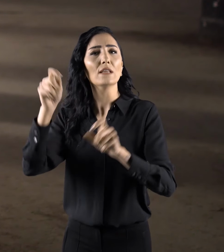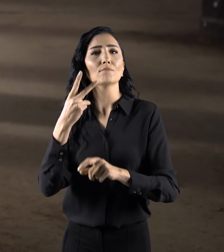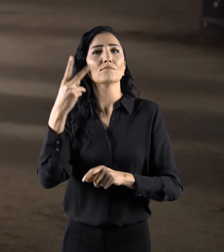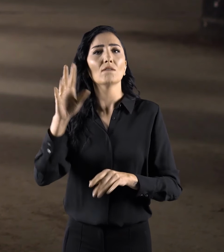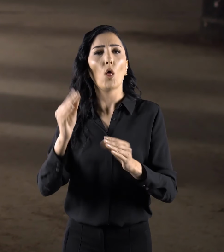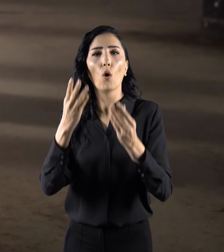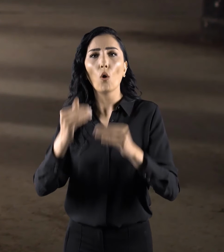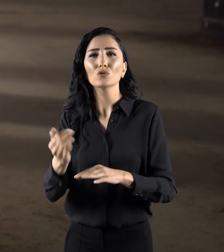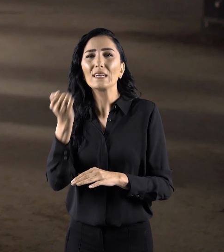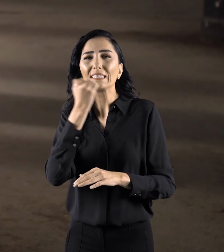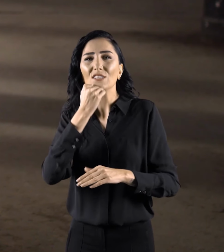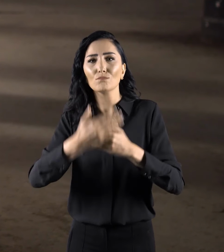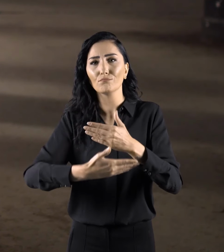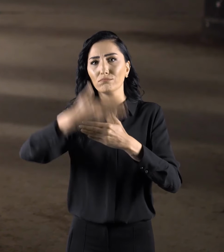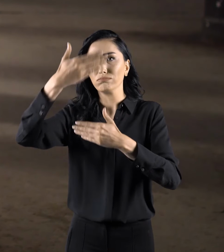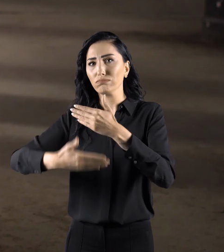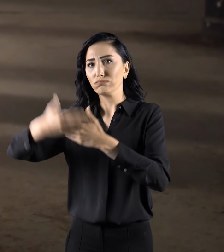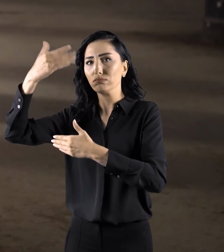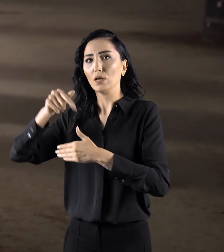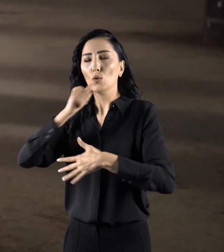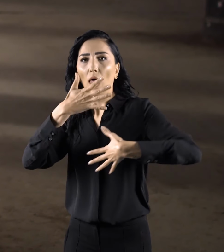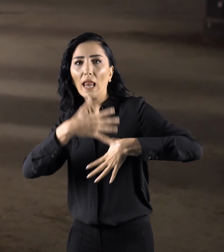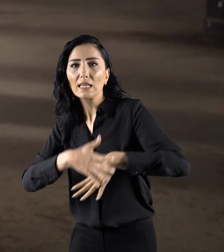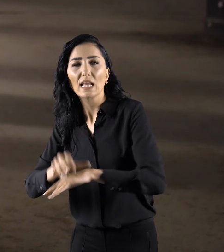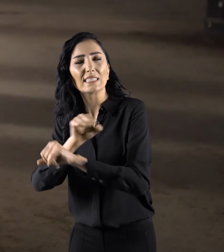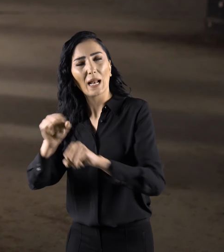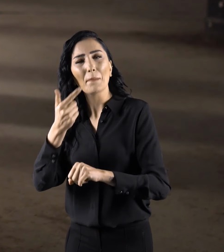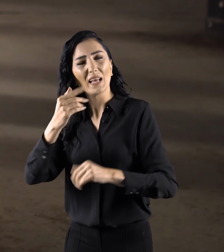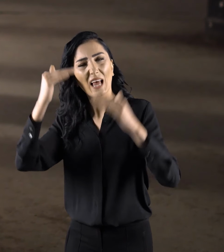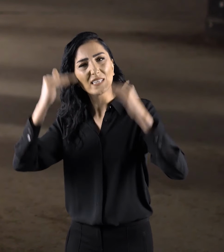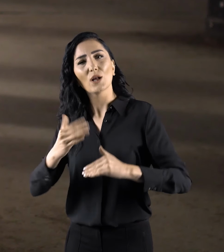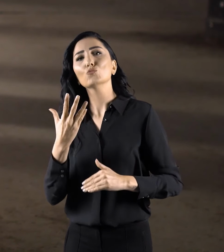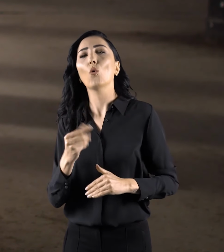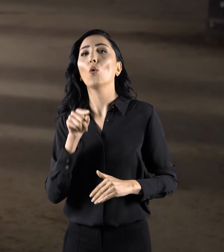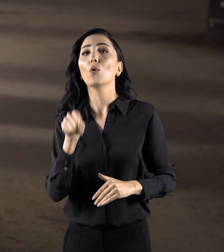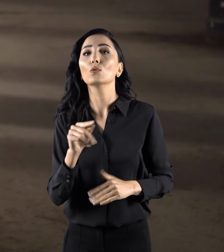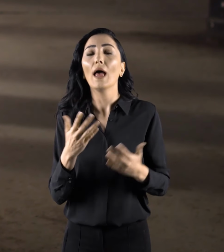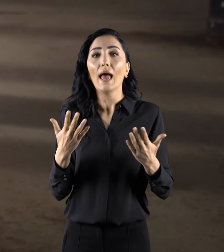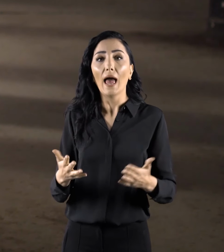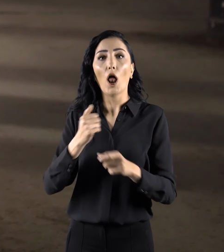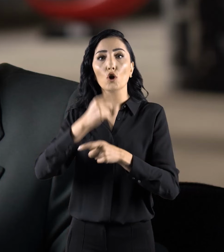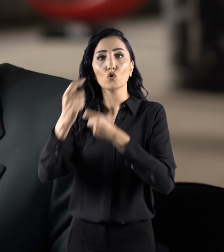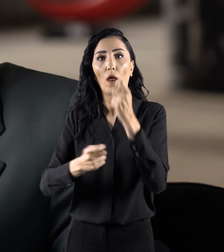yetkililer tarafından oluşturulan geçici setleri ile birlikte selin etkileri de azaltılabilir.